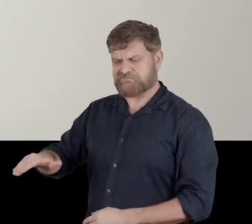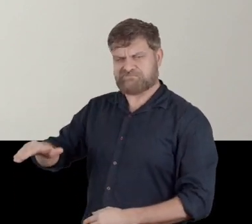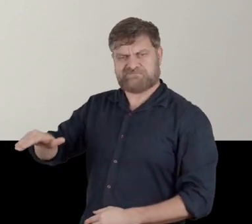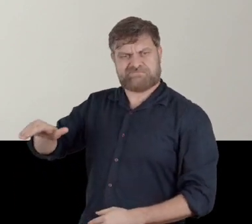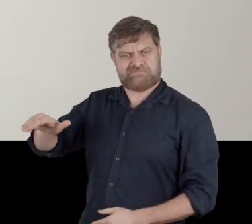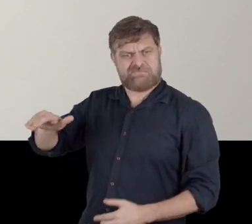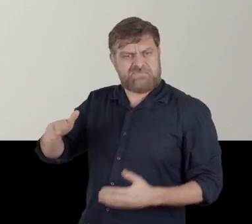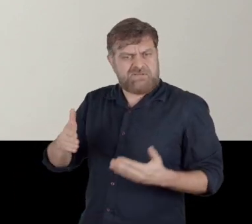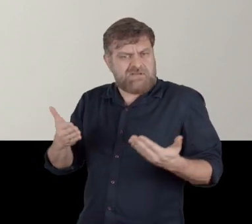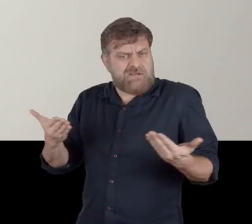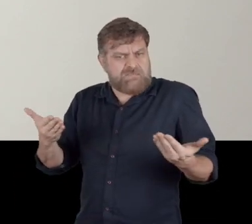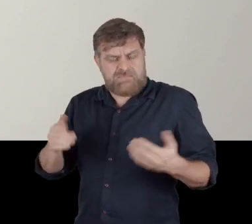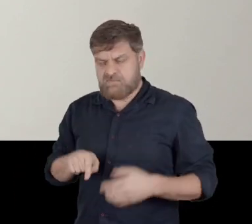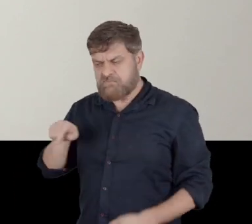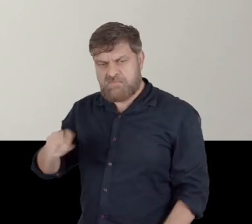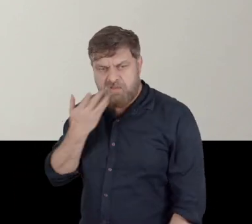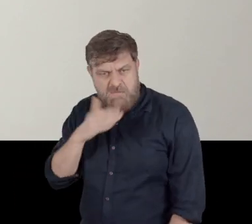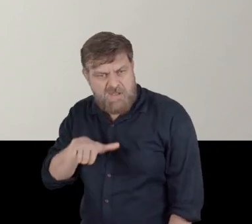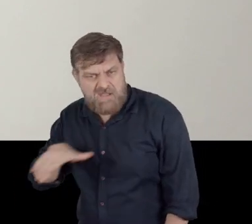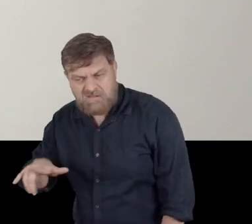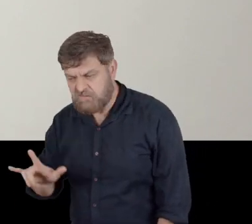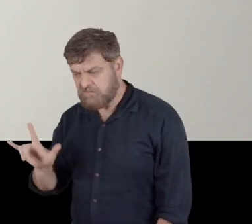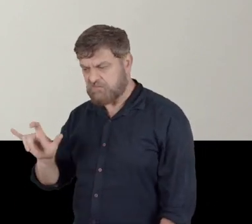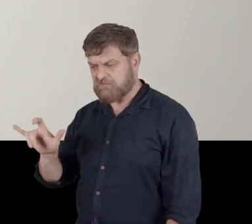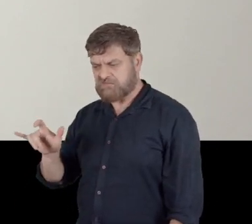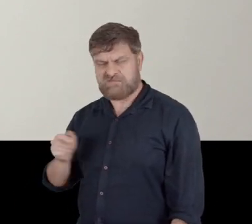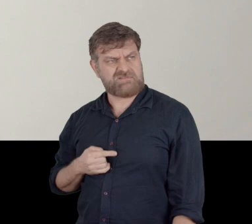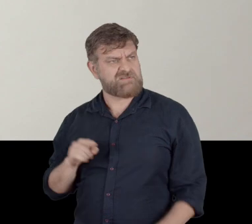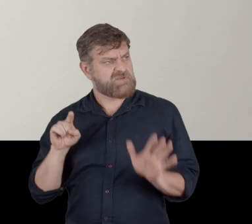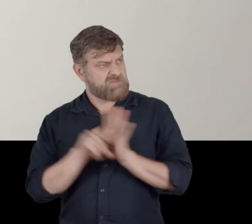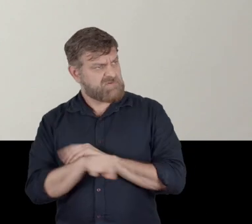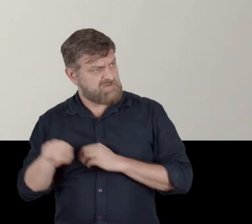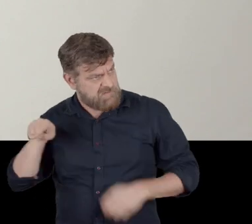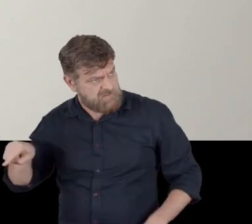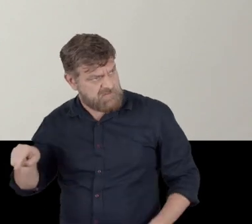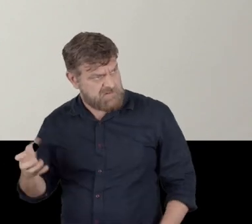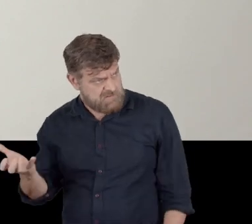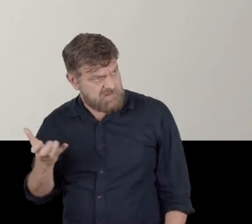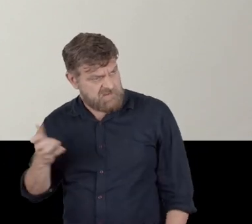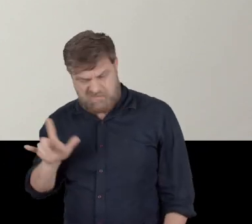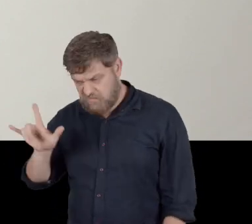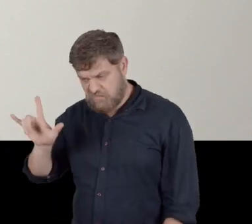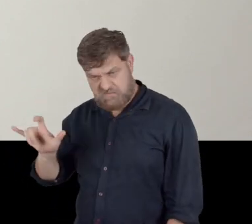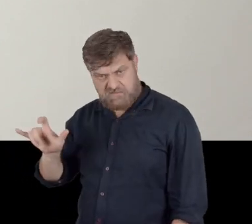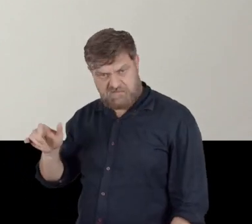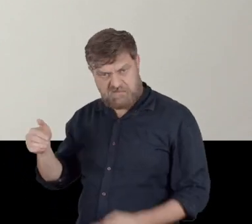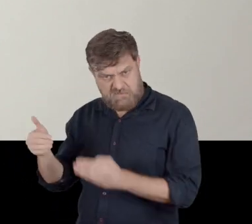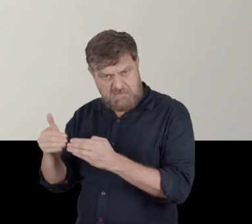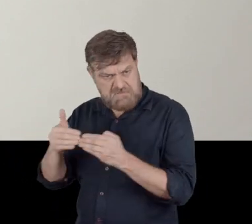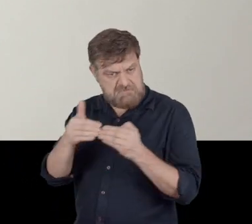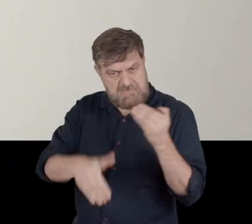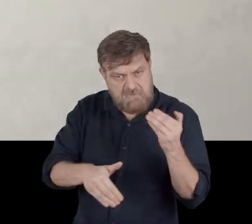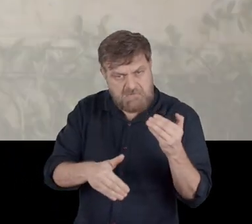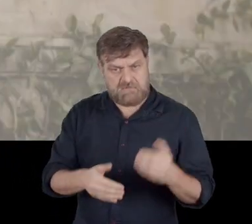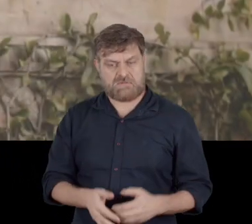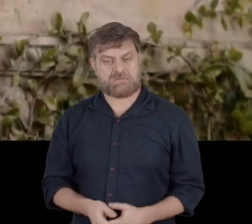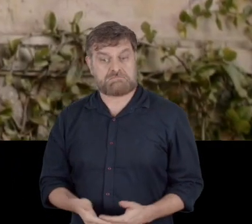vai crescendo com a criança o Instagram. Aí você fala assim: gente, mas a criança não sabe se ela quer ou não ser exposta dessa maneira,